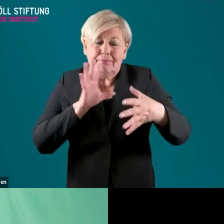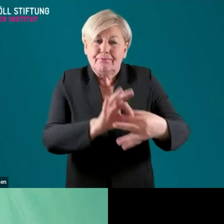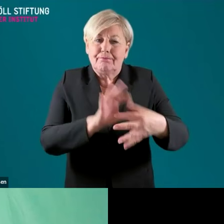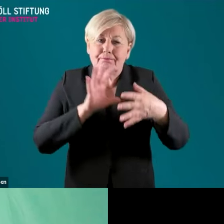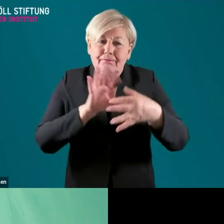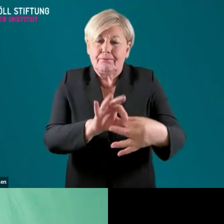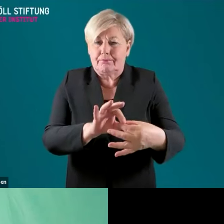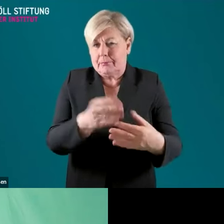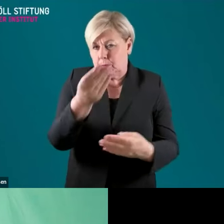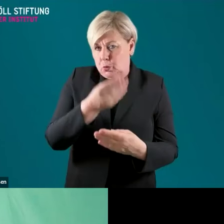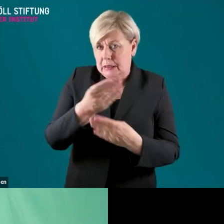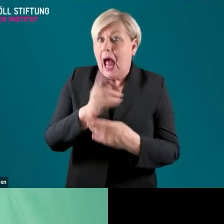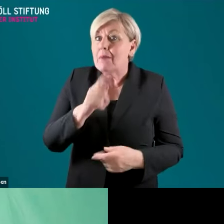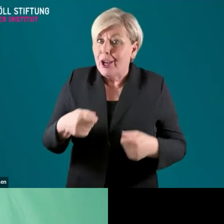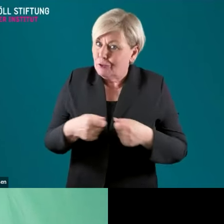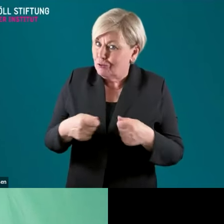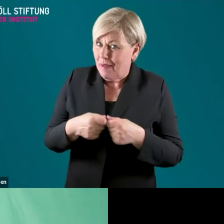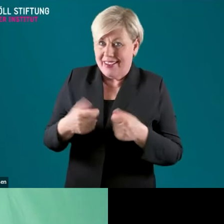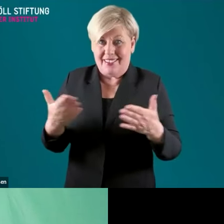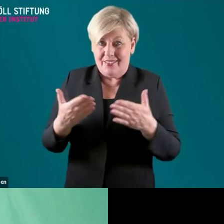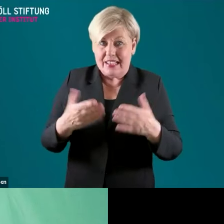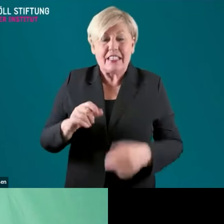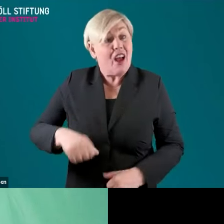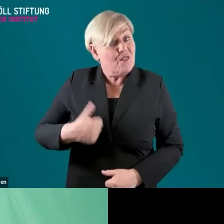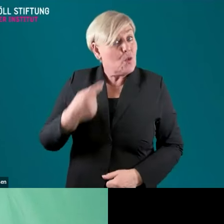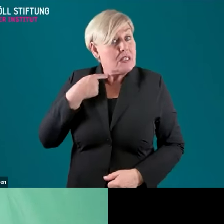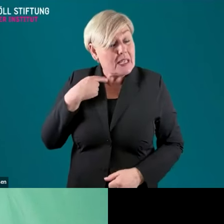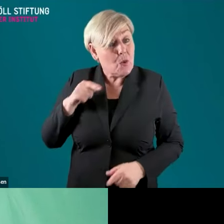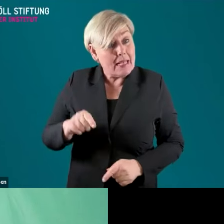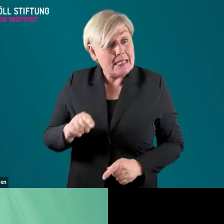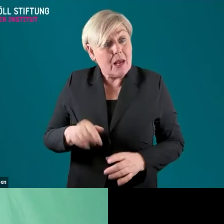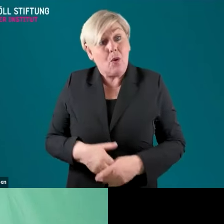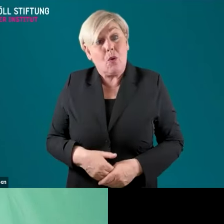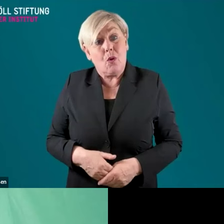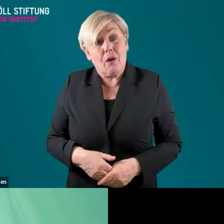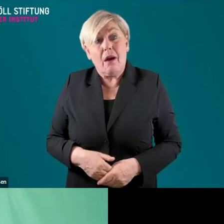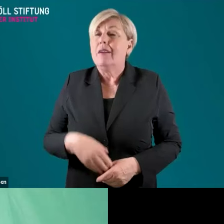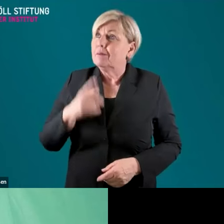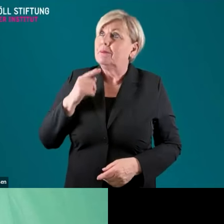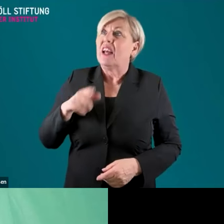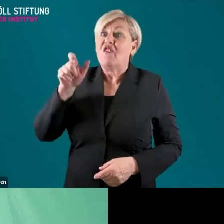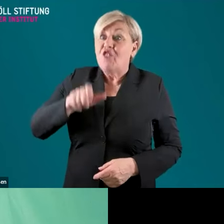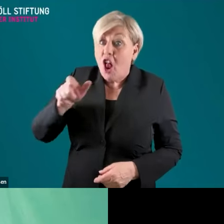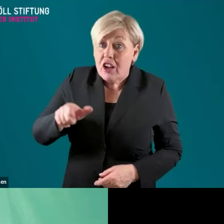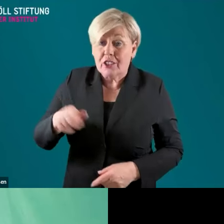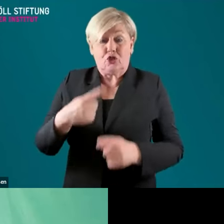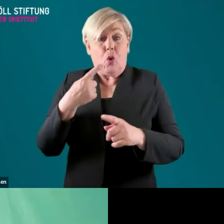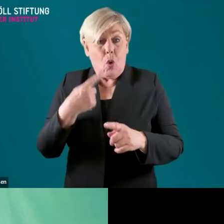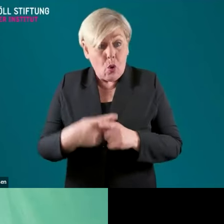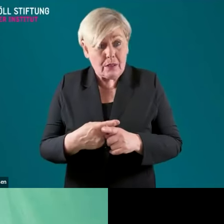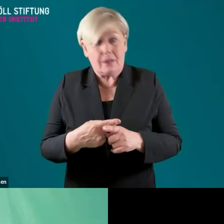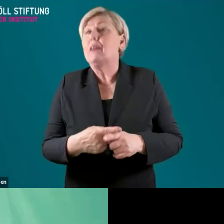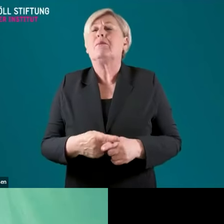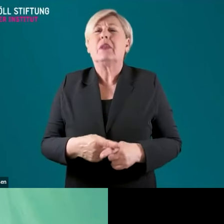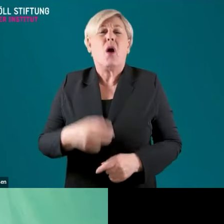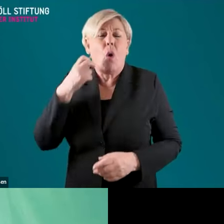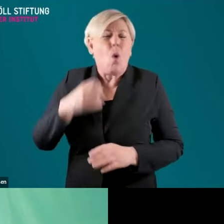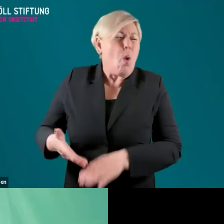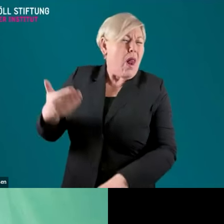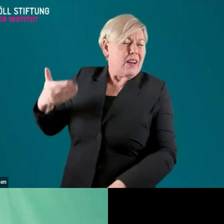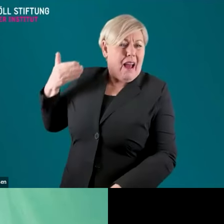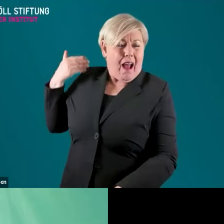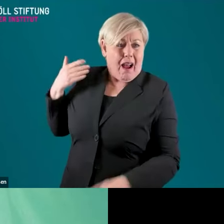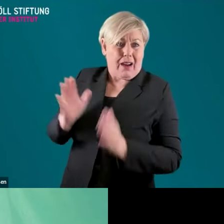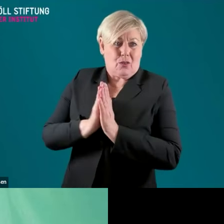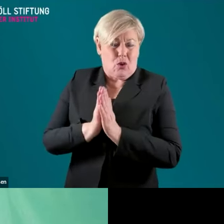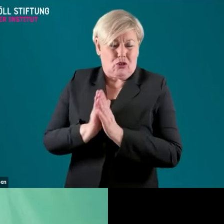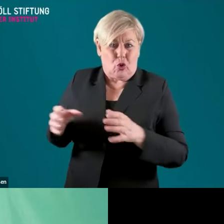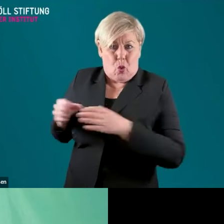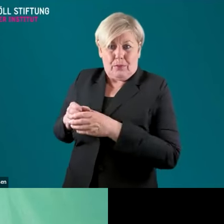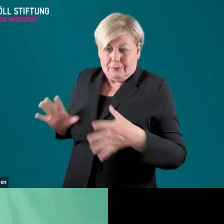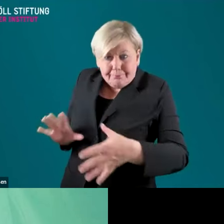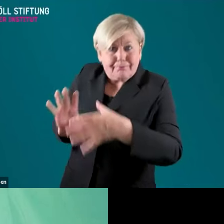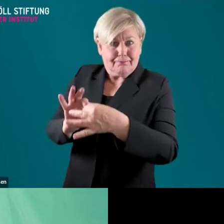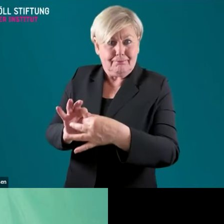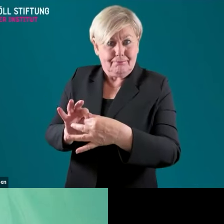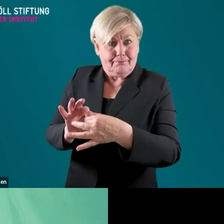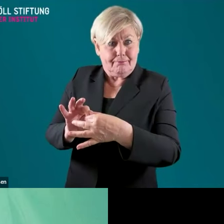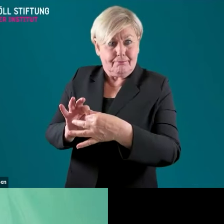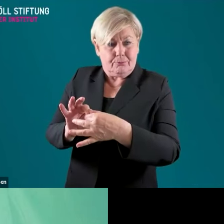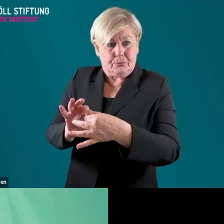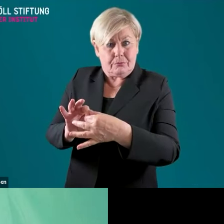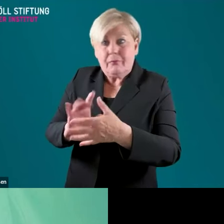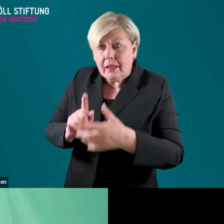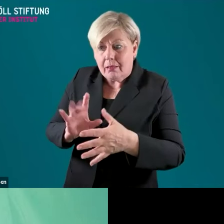Aber das Spannende ist ja daran, dass halt Frühsexualisierung dann völkische und so ultra-katholische Gruppierungen zusammenbringt. Das ist so eine Koalition, die die bilden,